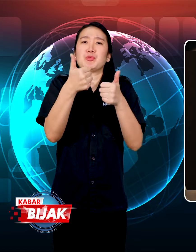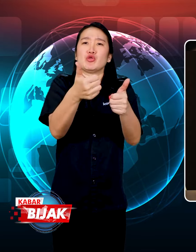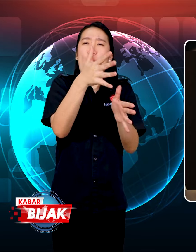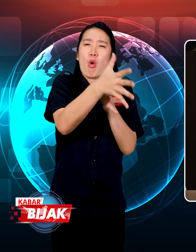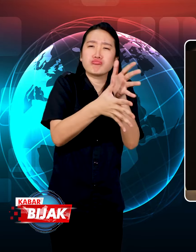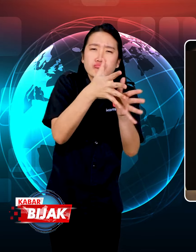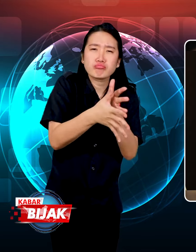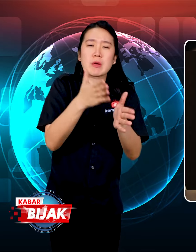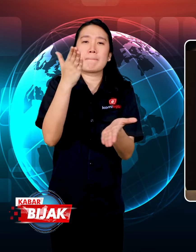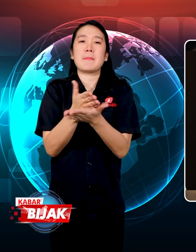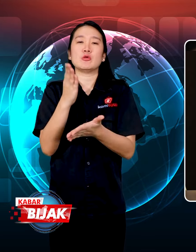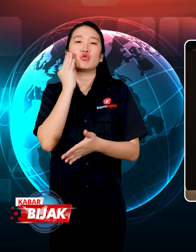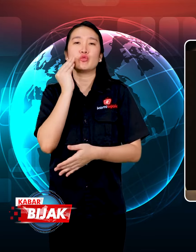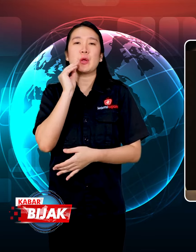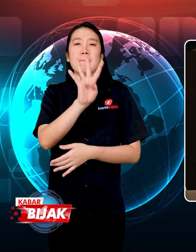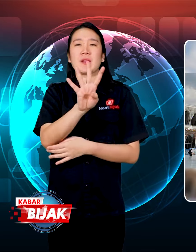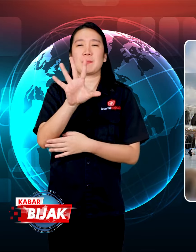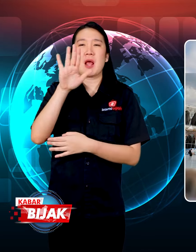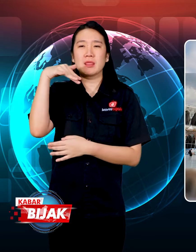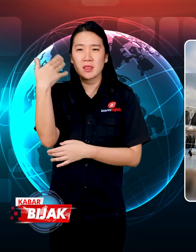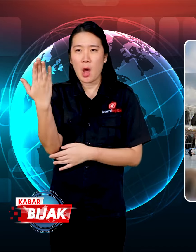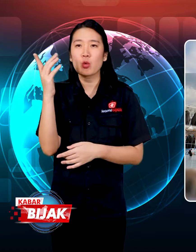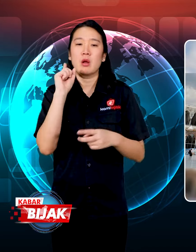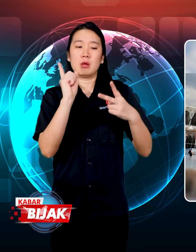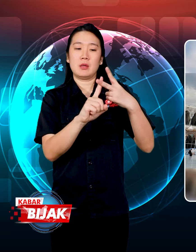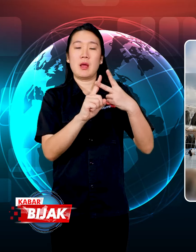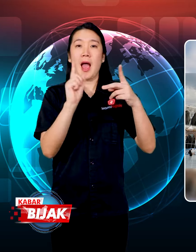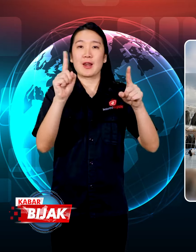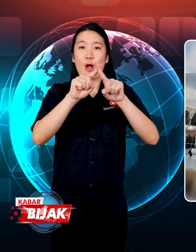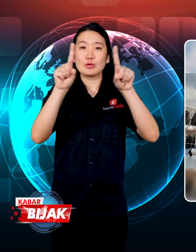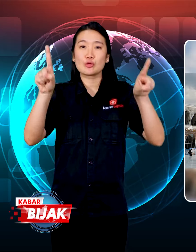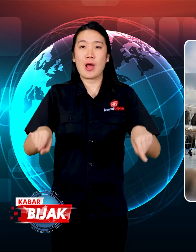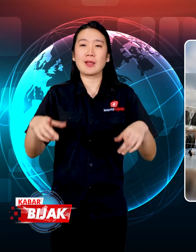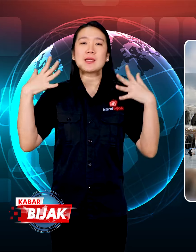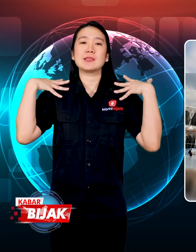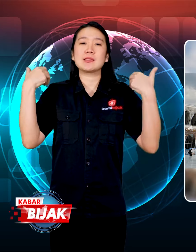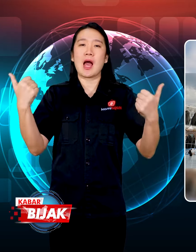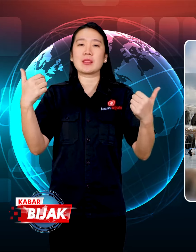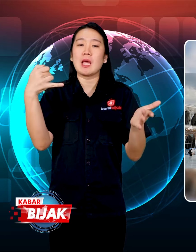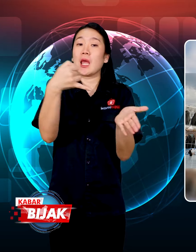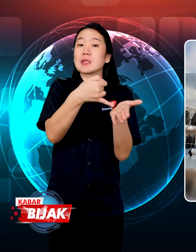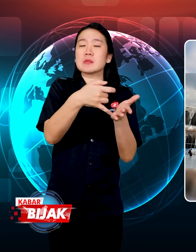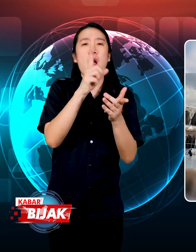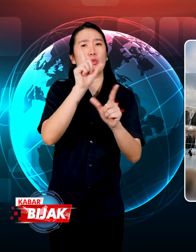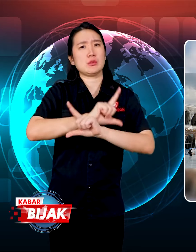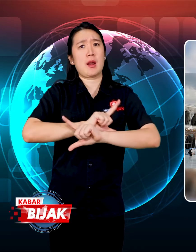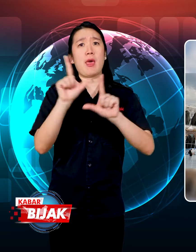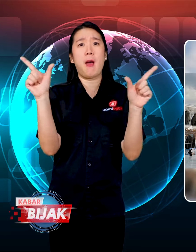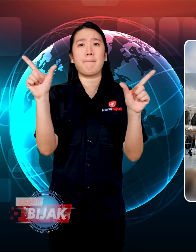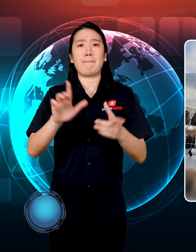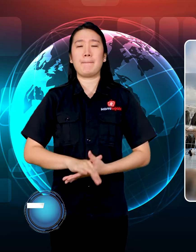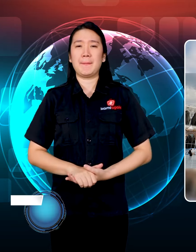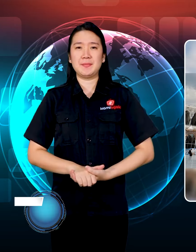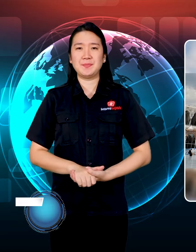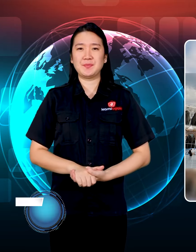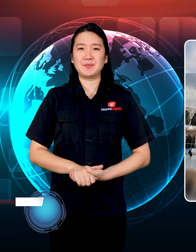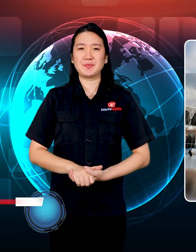misalnya paham Bahasa Isyarat, batas usia 45 tahun, dan lampiran surat kesehatan yang lengkap.